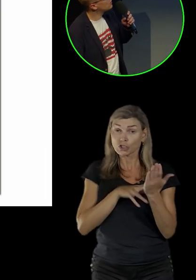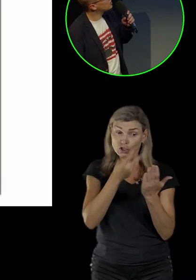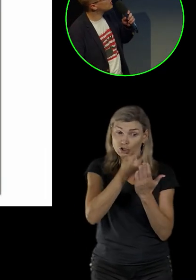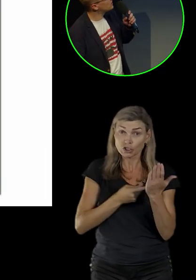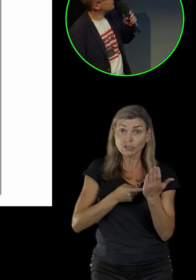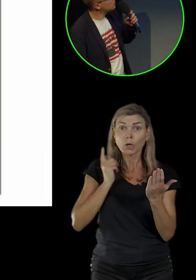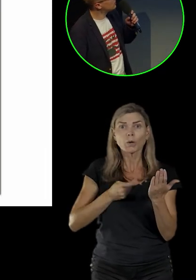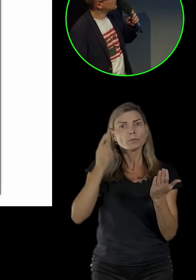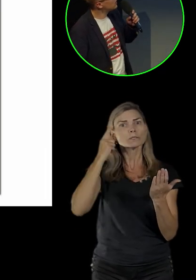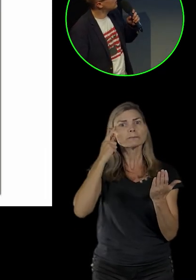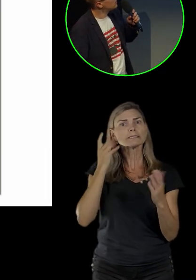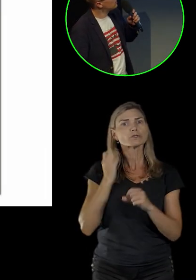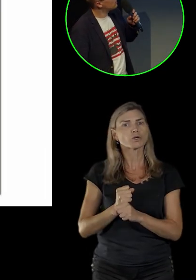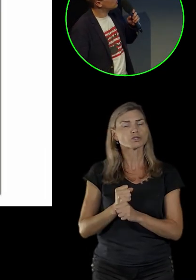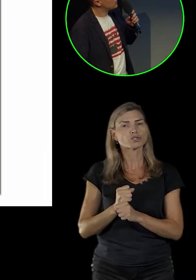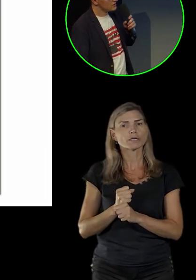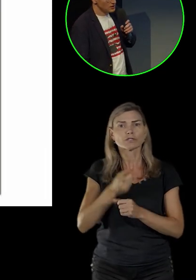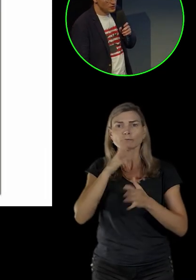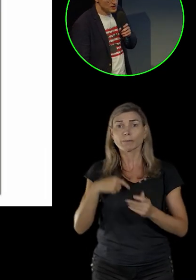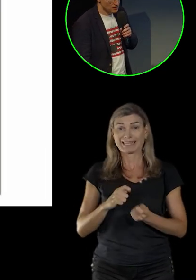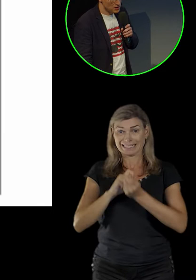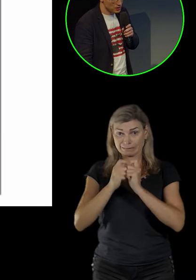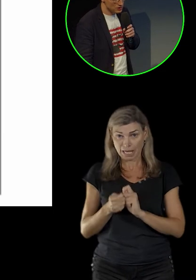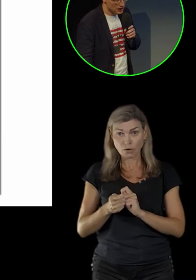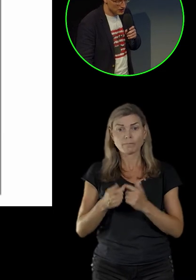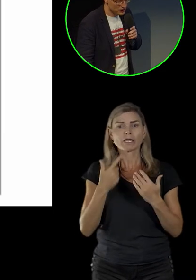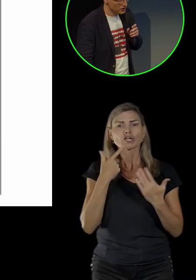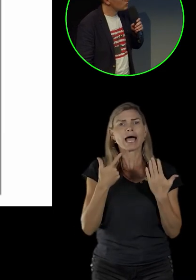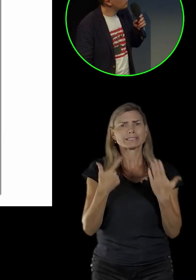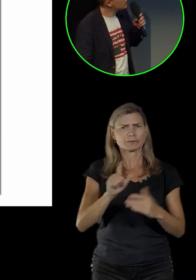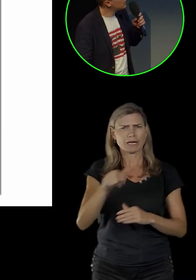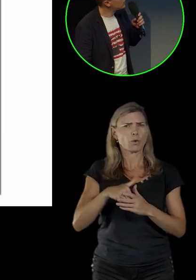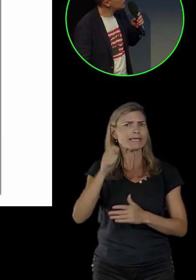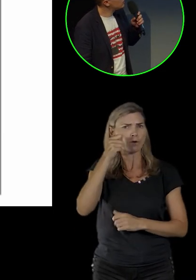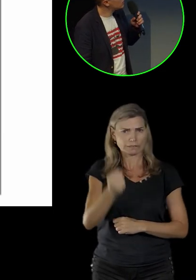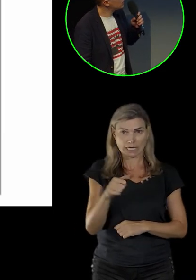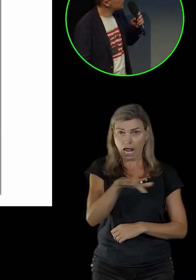Veškeré změny v území v lokalitě 72 Smíchovské nádraží jsou povinny dodržet cílový